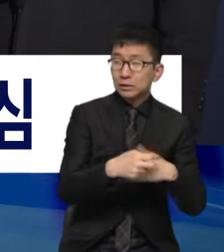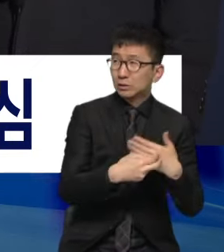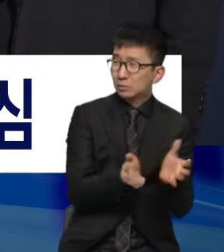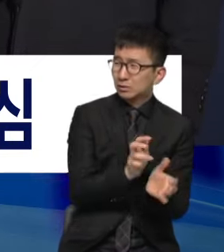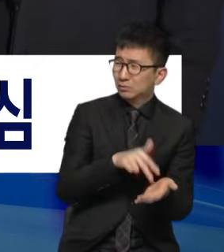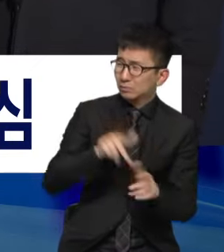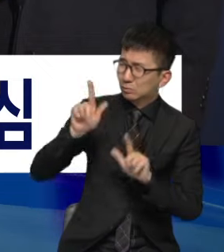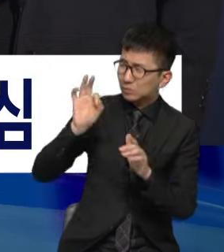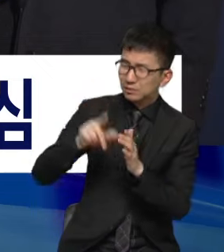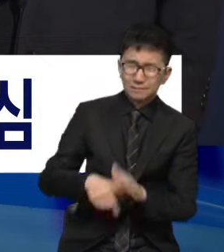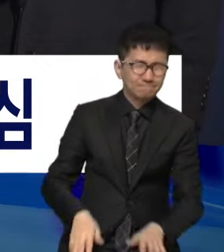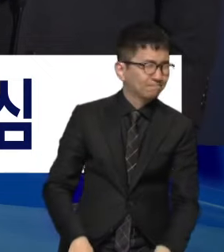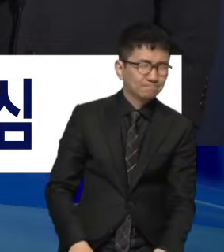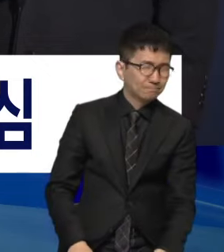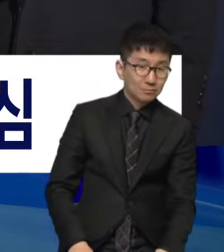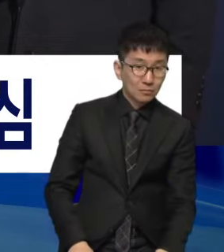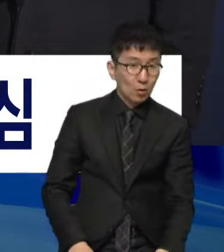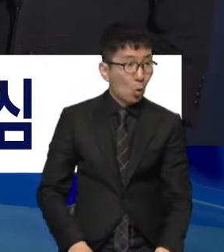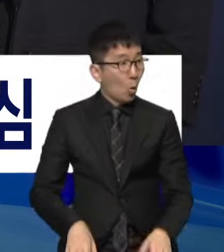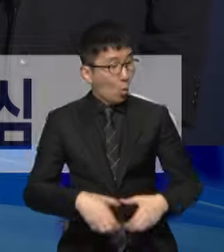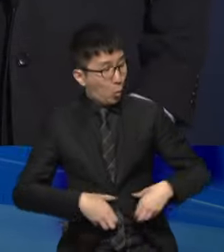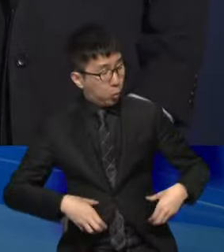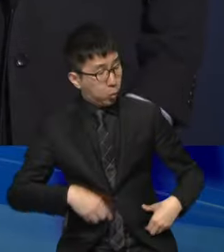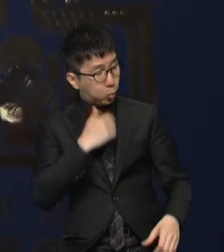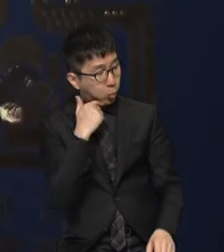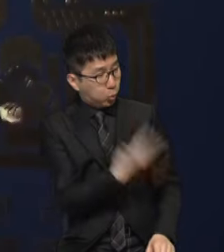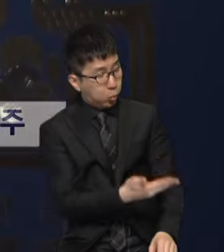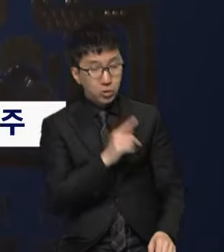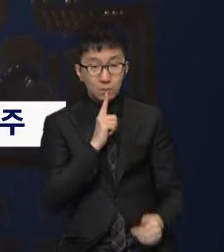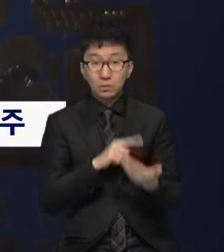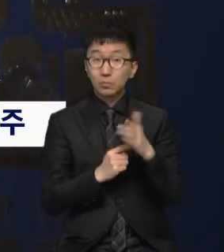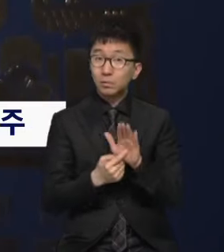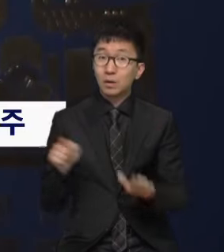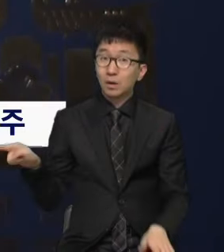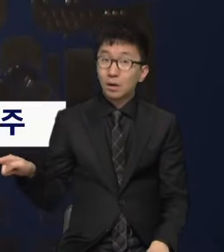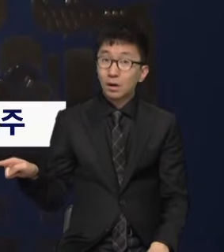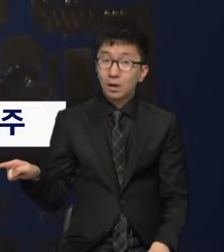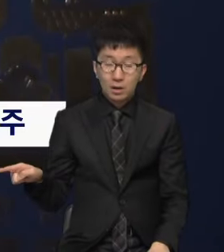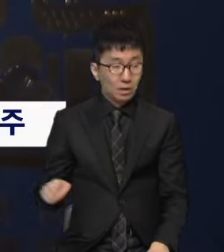통 큰 양보했다고 자평을 하면서 공을 의료계에 던졌지만 협상 타결까지는 아직